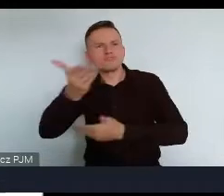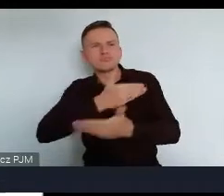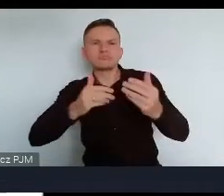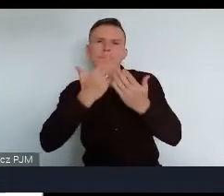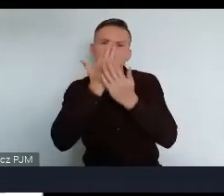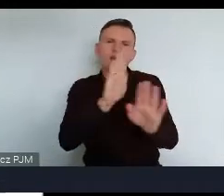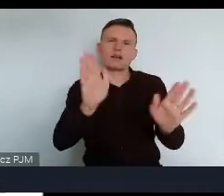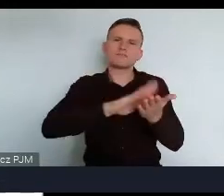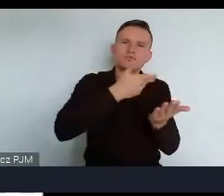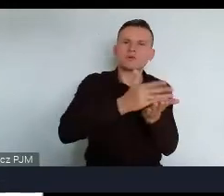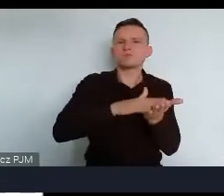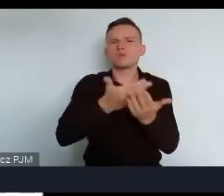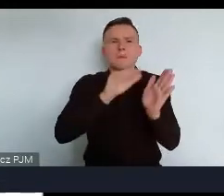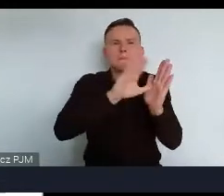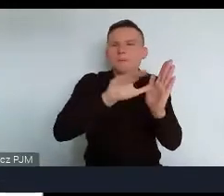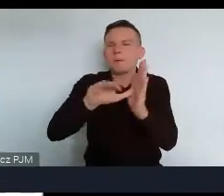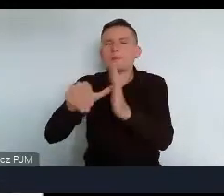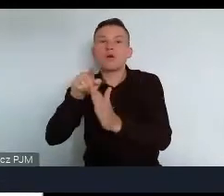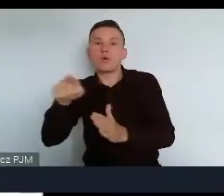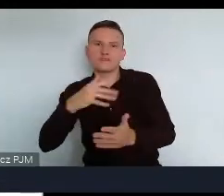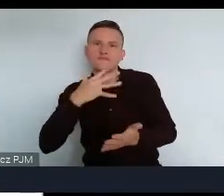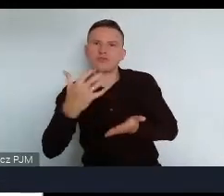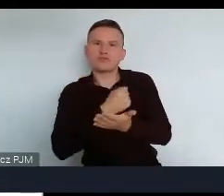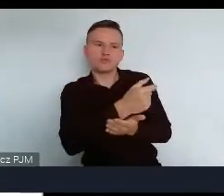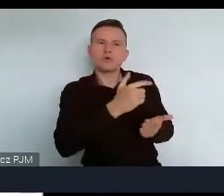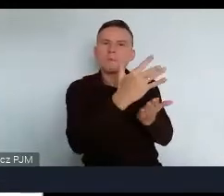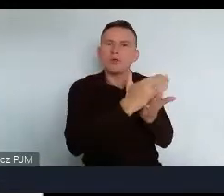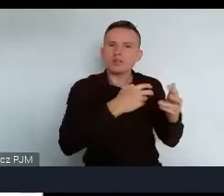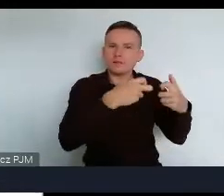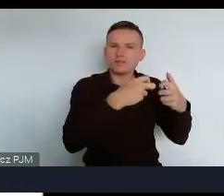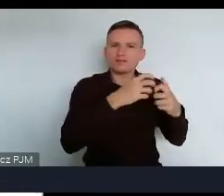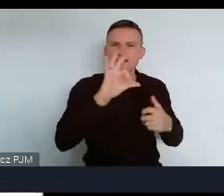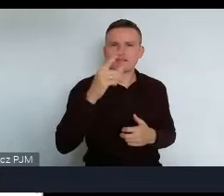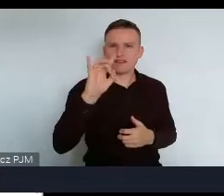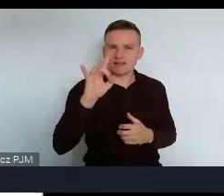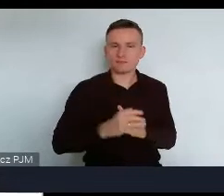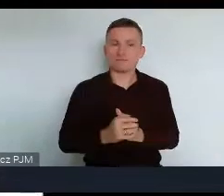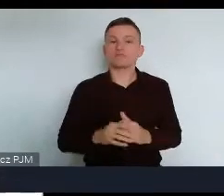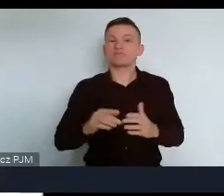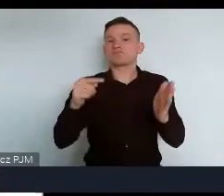wykorzystujących narzędzie do lokalizacji SDG. Oczywiście zapraszamy państwa do udziału w sesji,